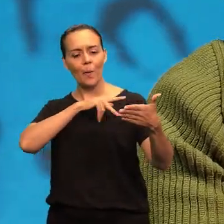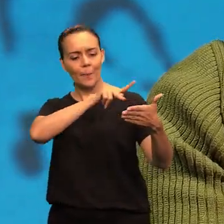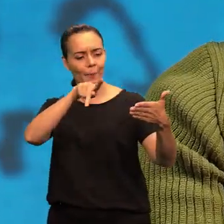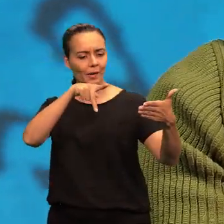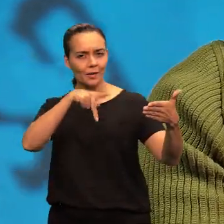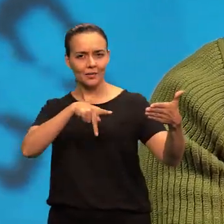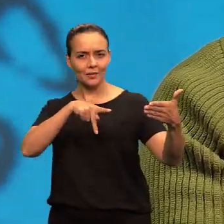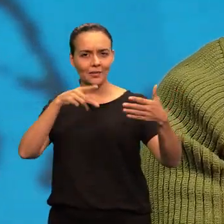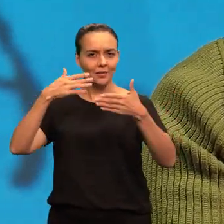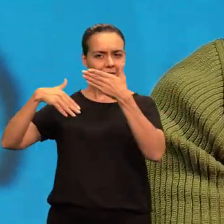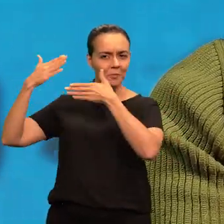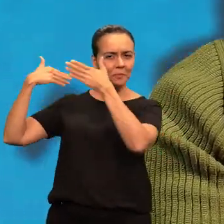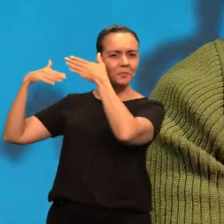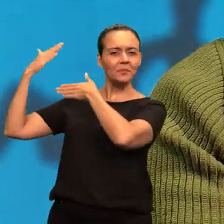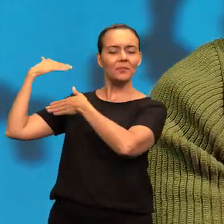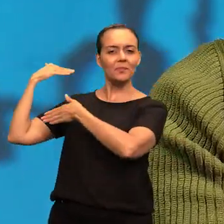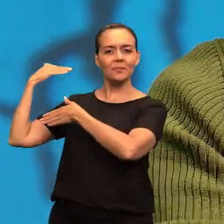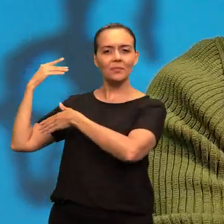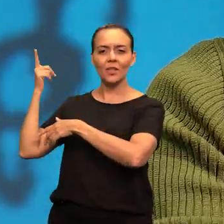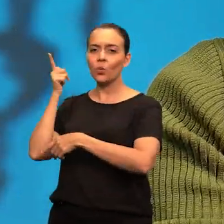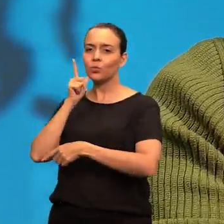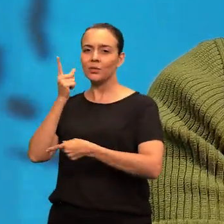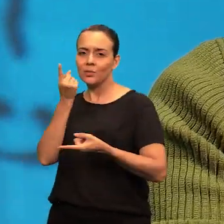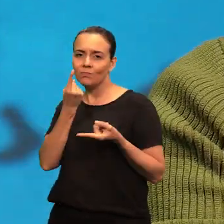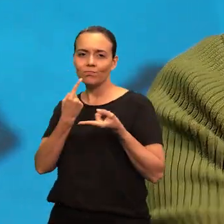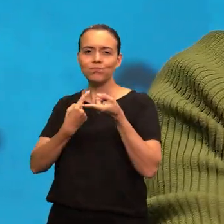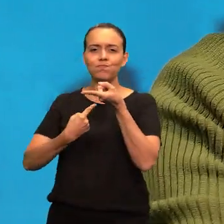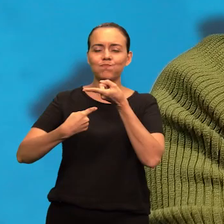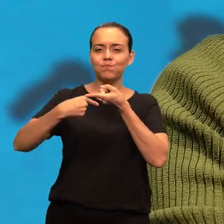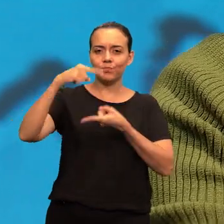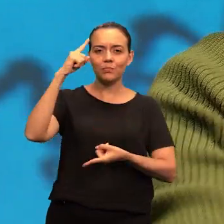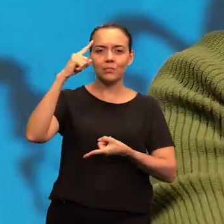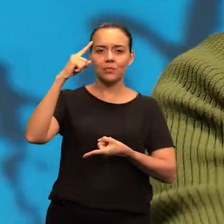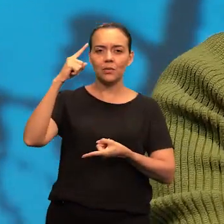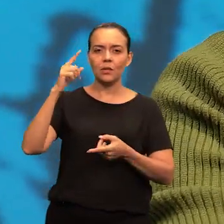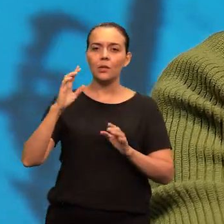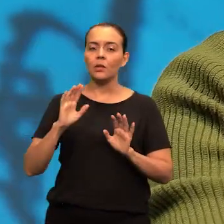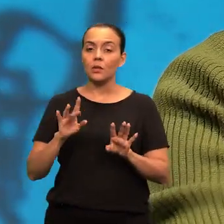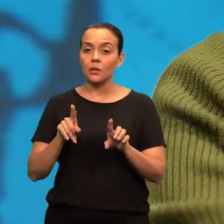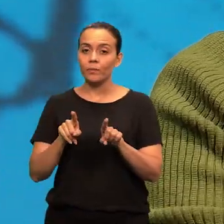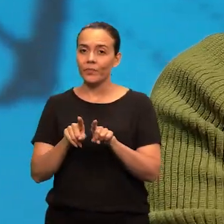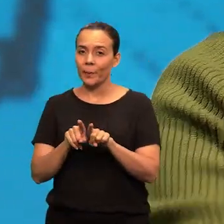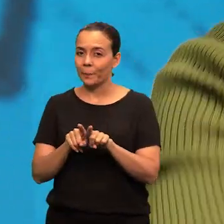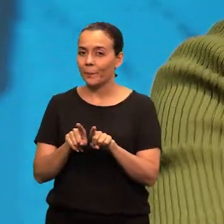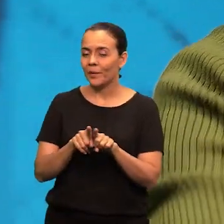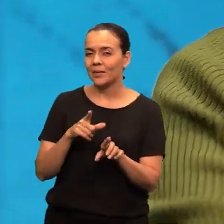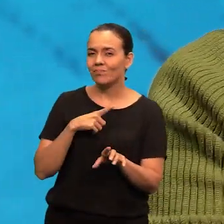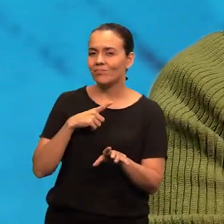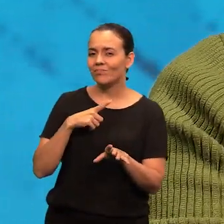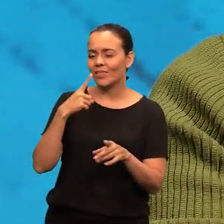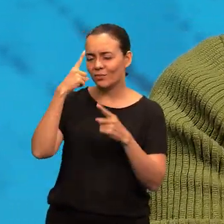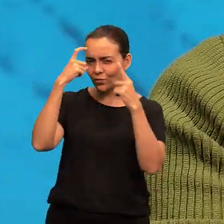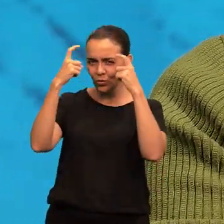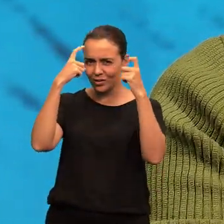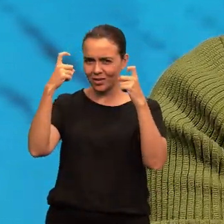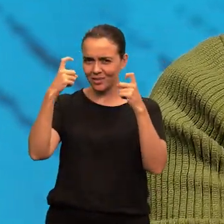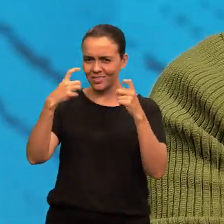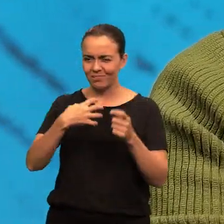a superar, a superar modos e práticas de violência, que estão naturalizadas,